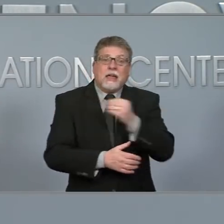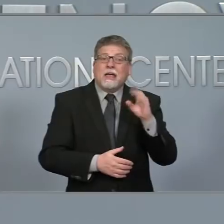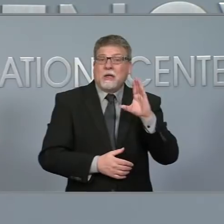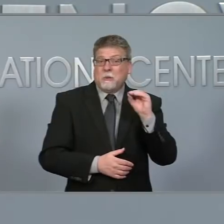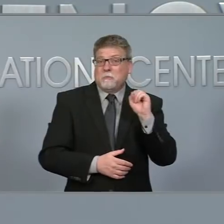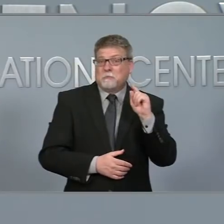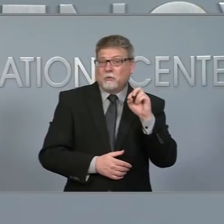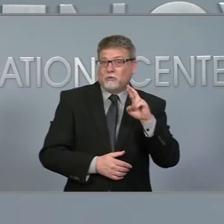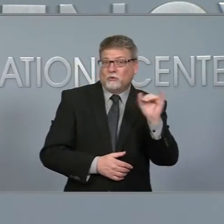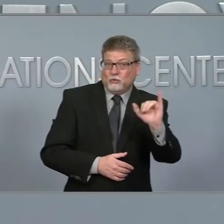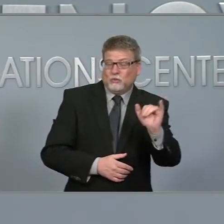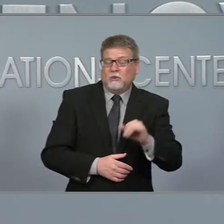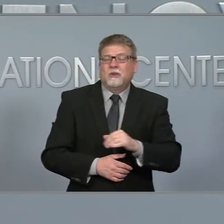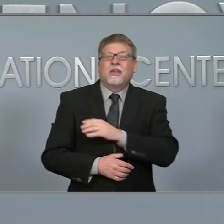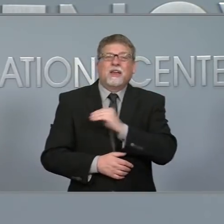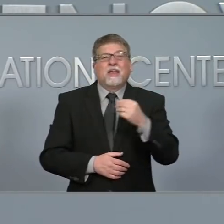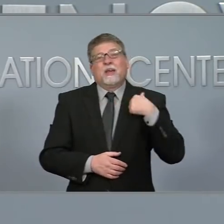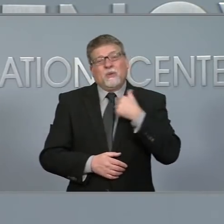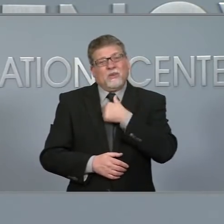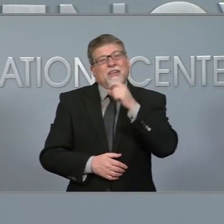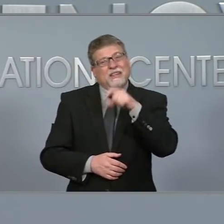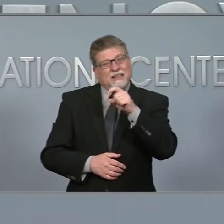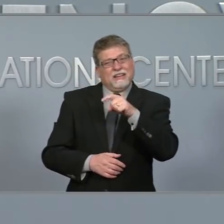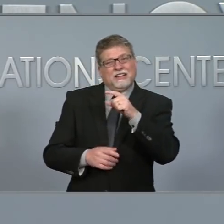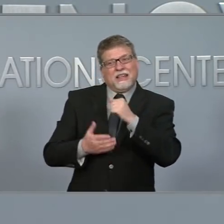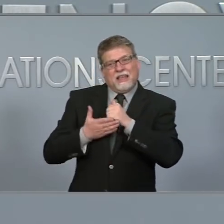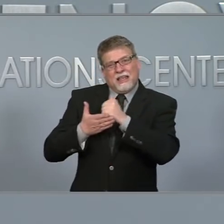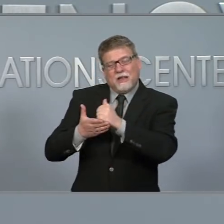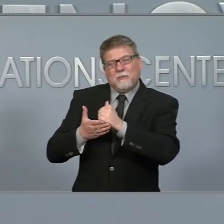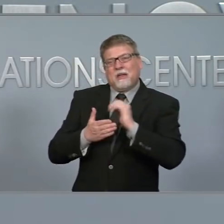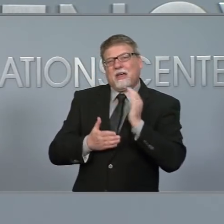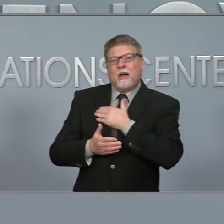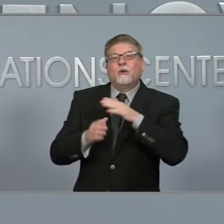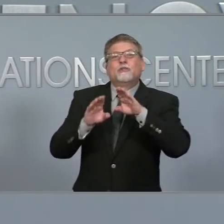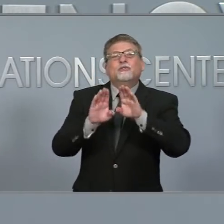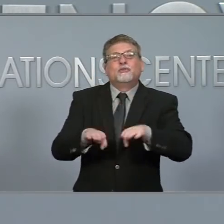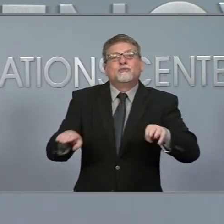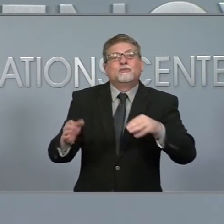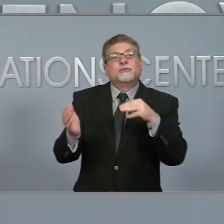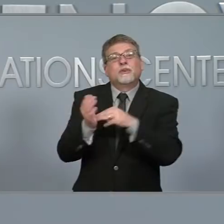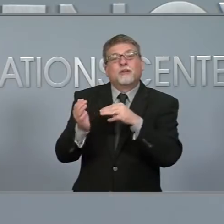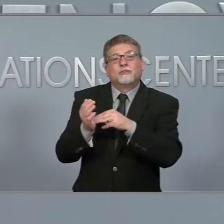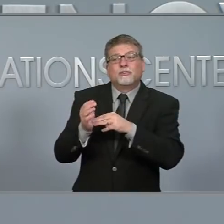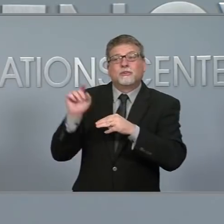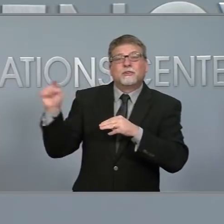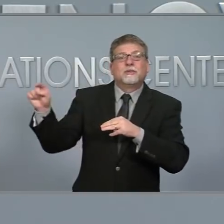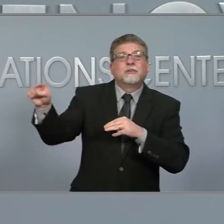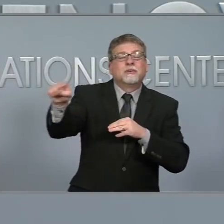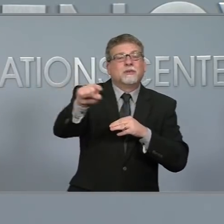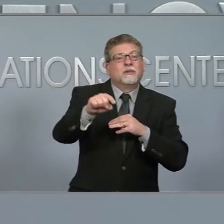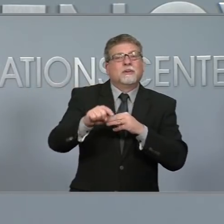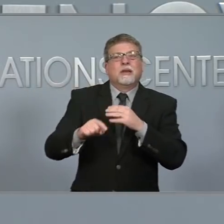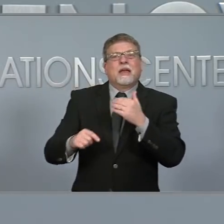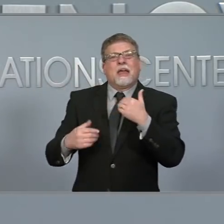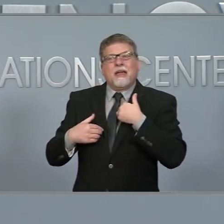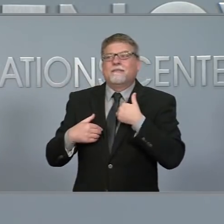obviamente continuamos enfatizando las vacunas y los refuerzos para todos los niños para los que y es son